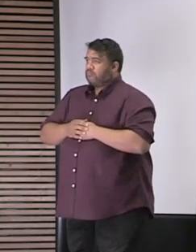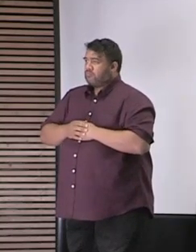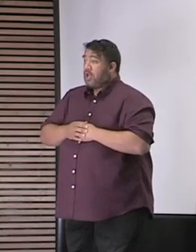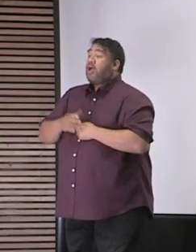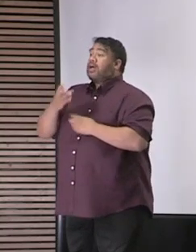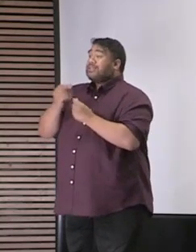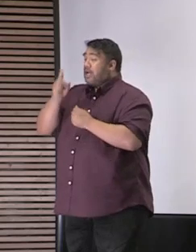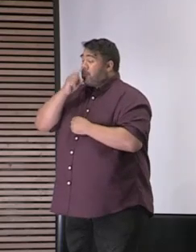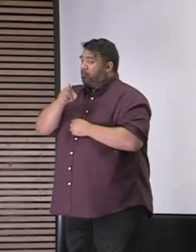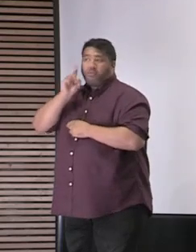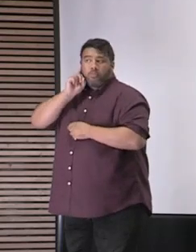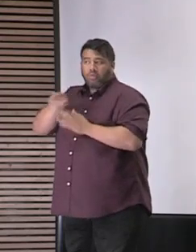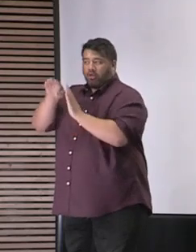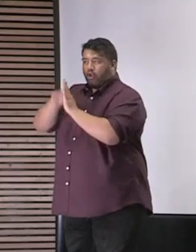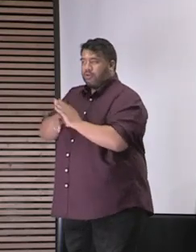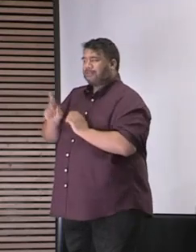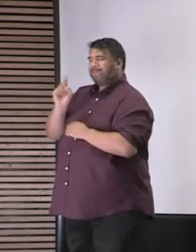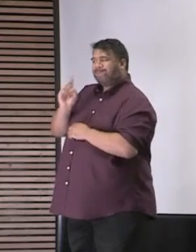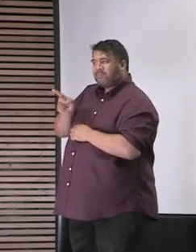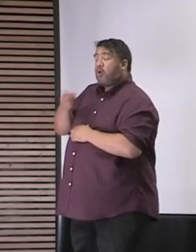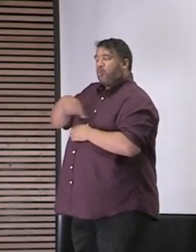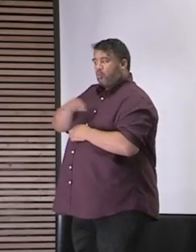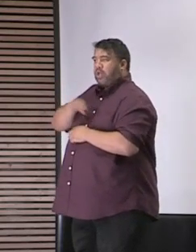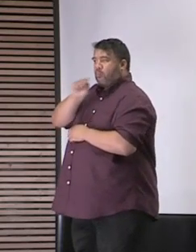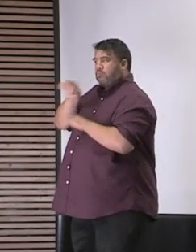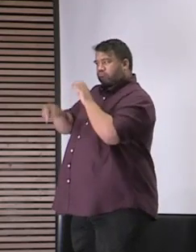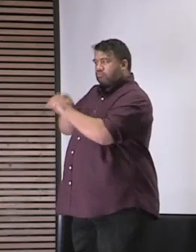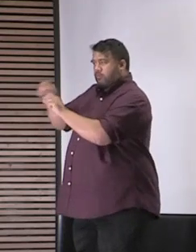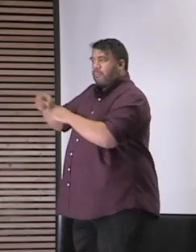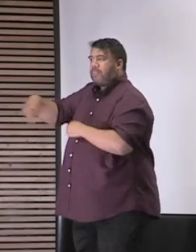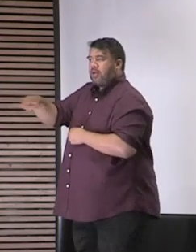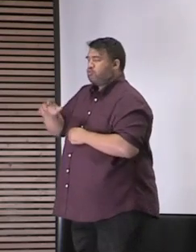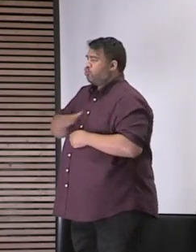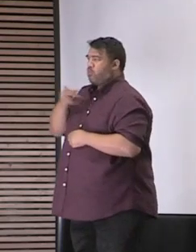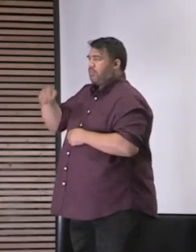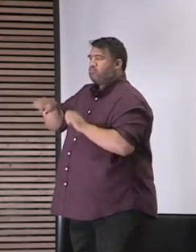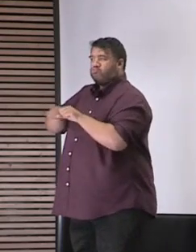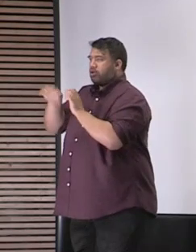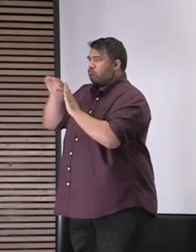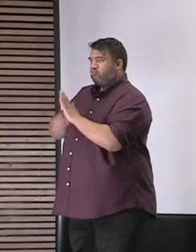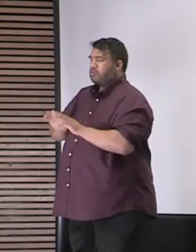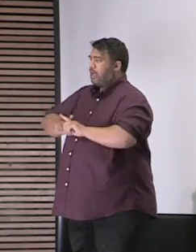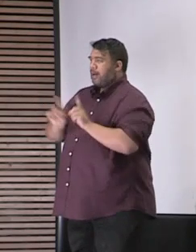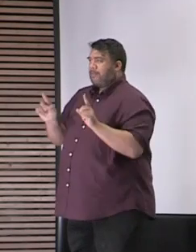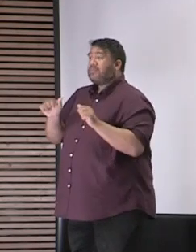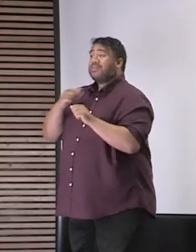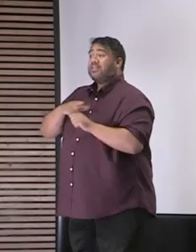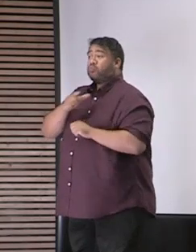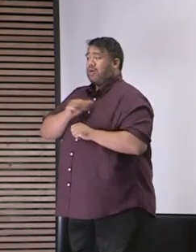enfocado, no ceder y mantener